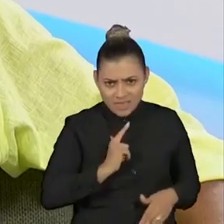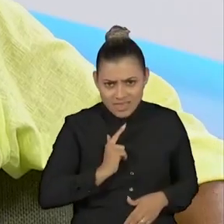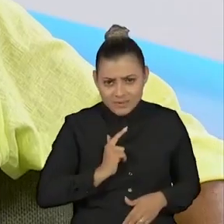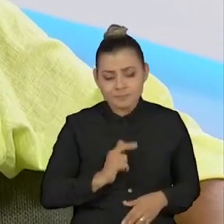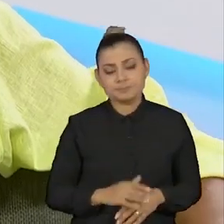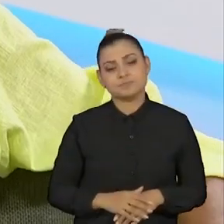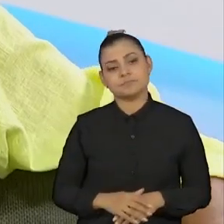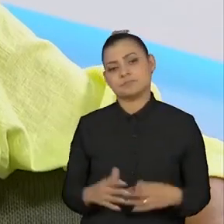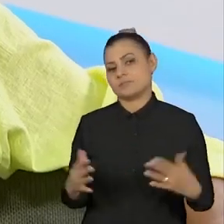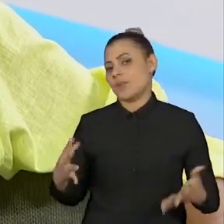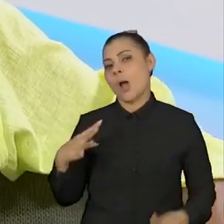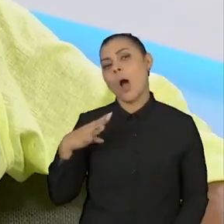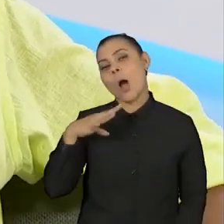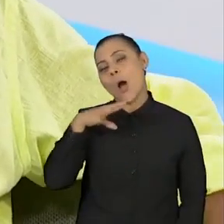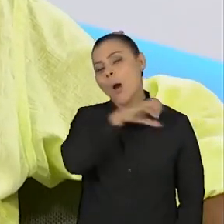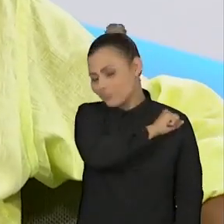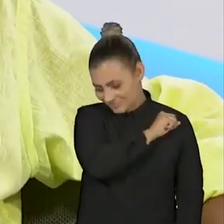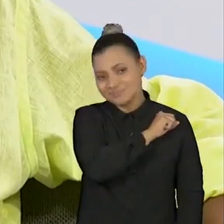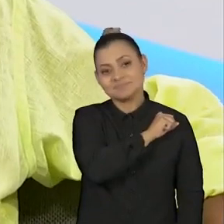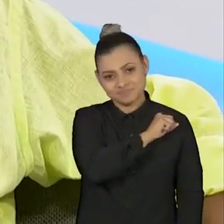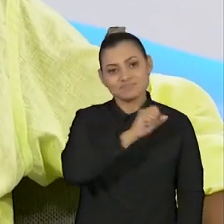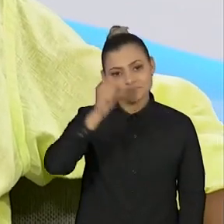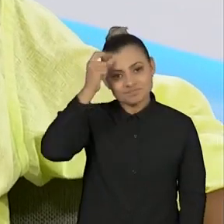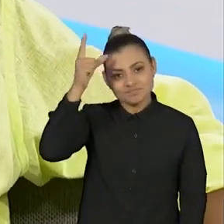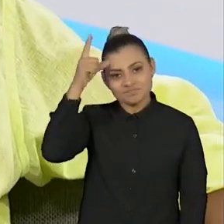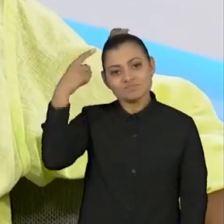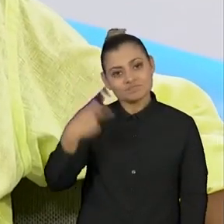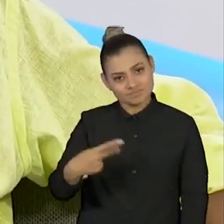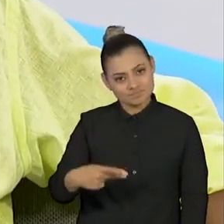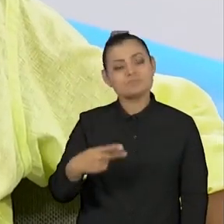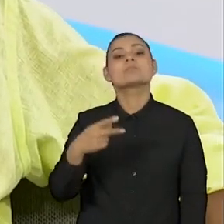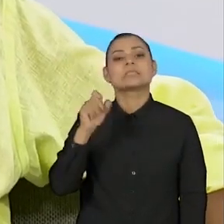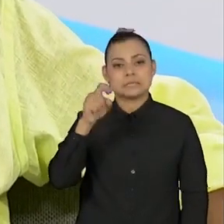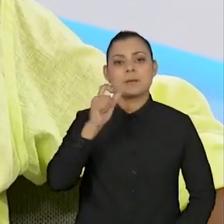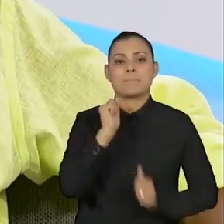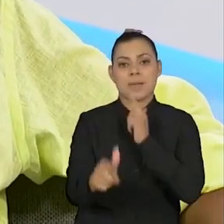Eu não tenho a mínima dúvida de que a cultura está sendo atacada.